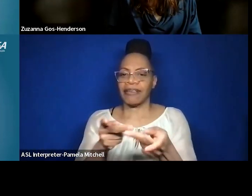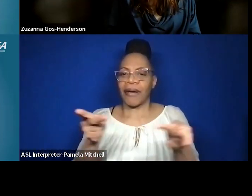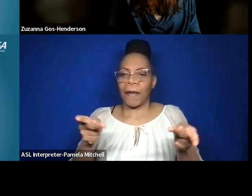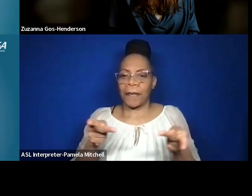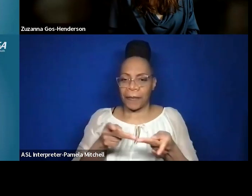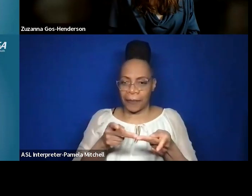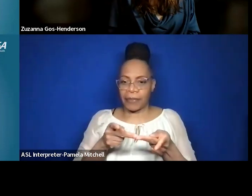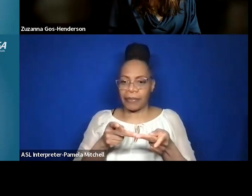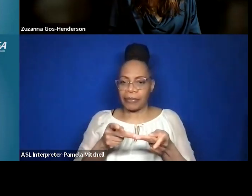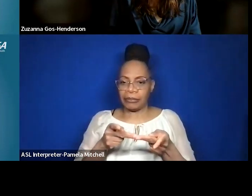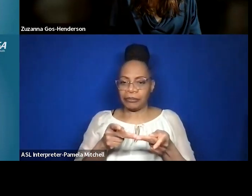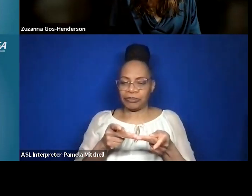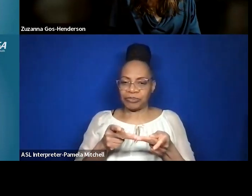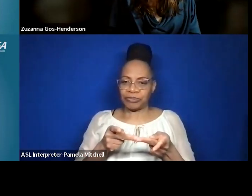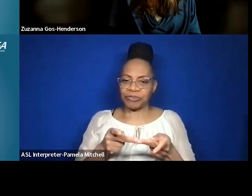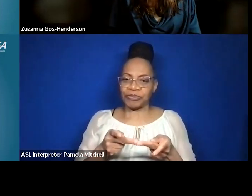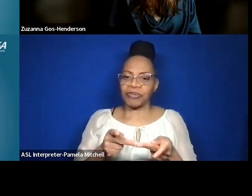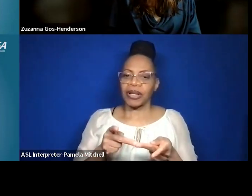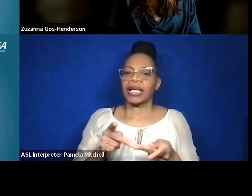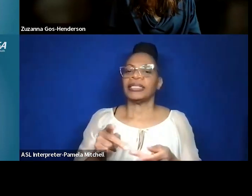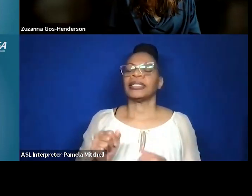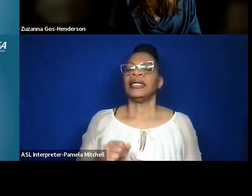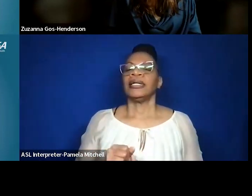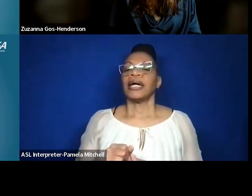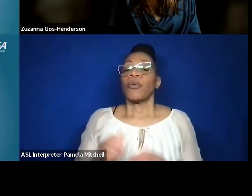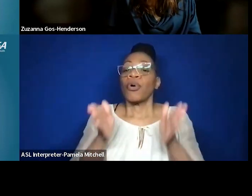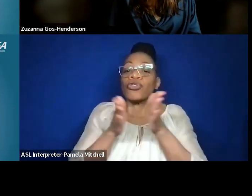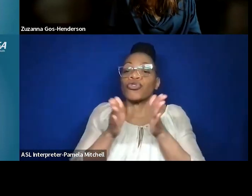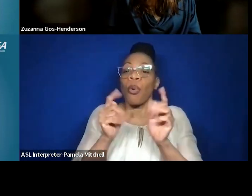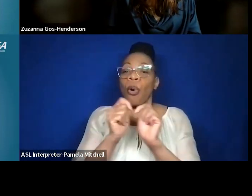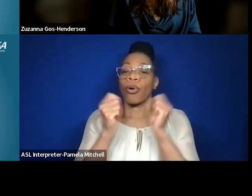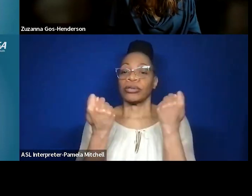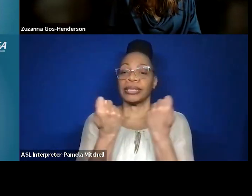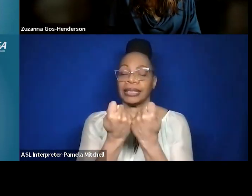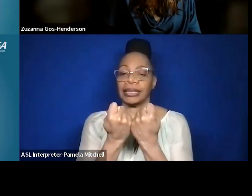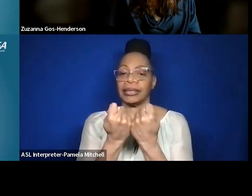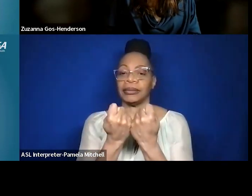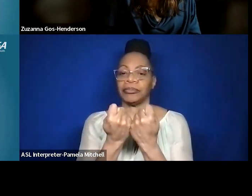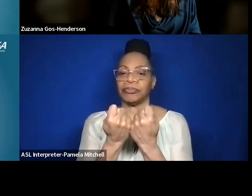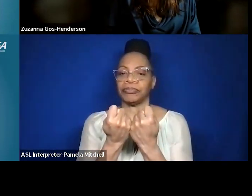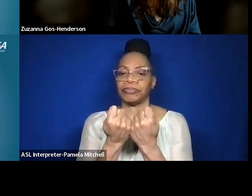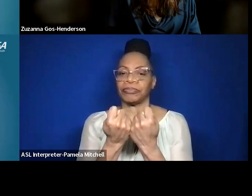Somos un equipo pequeño pero poderoso. Así que, a veces, si alguien está enfermo